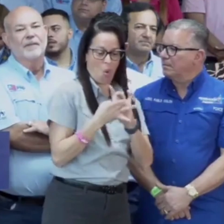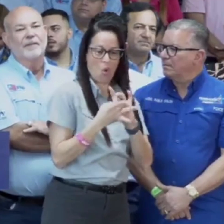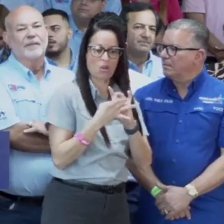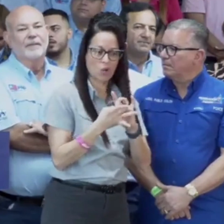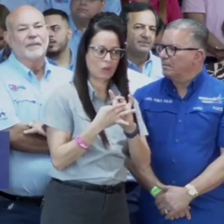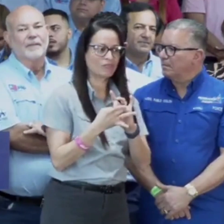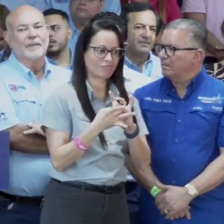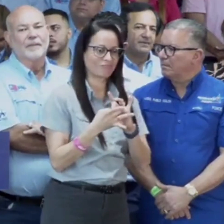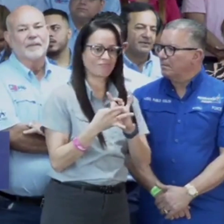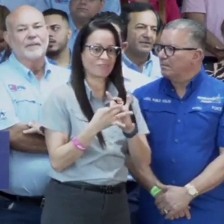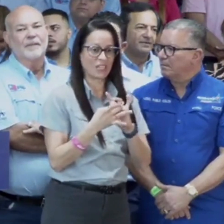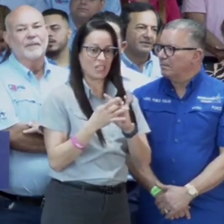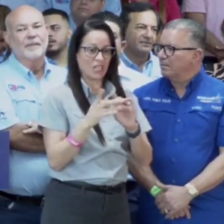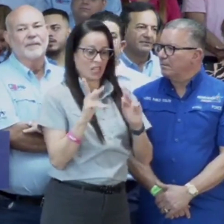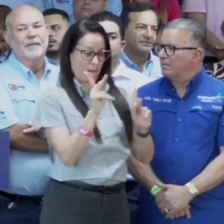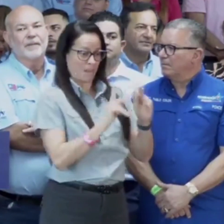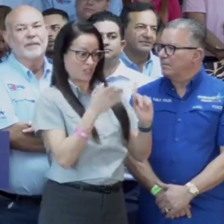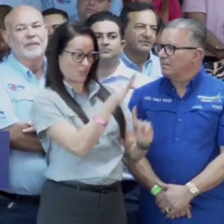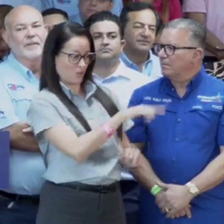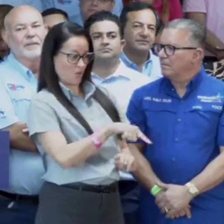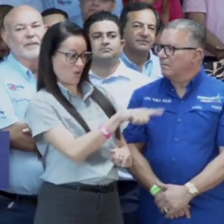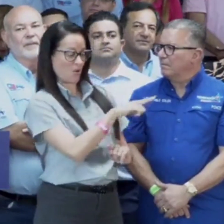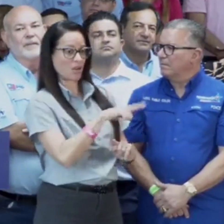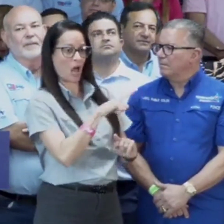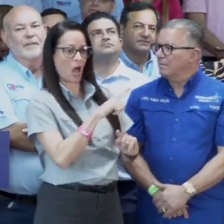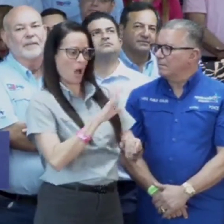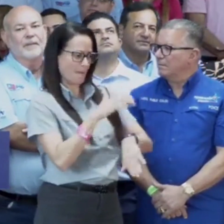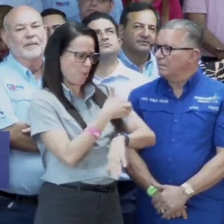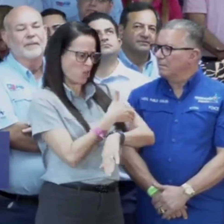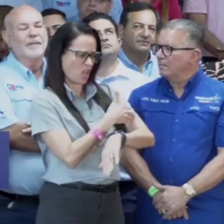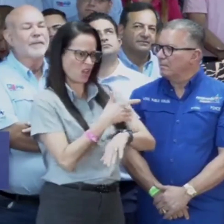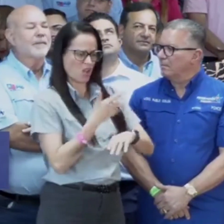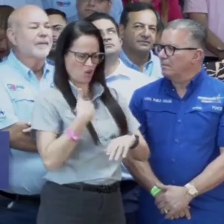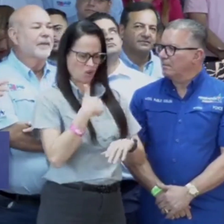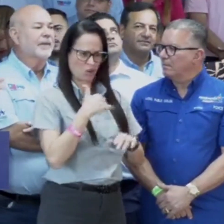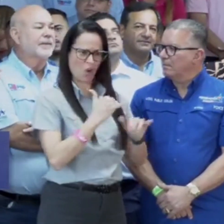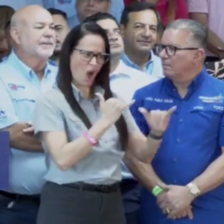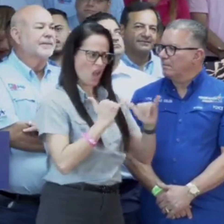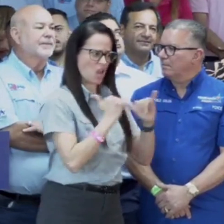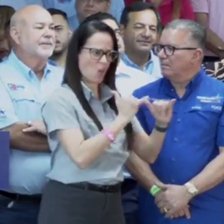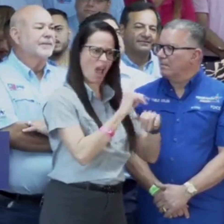si tuvieran el poder nos llevarían por el mismo camino miren ese acuerdo colaboración que hizo